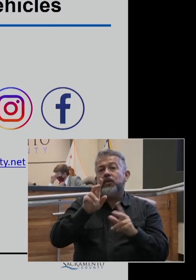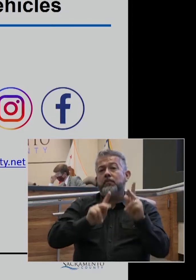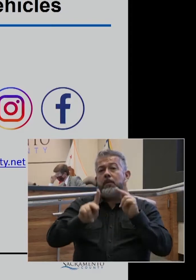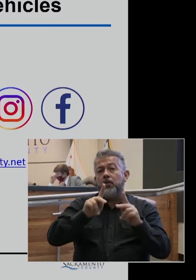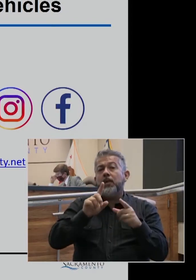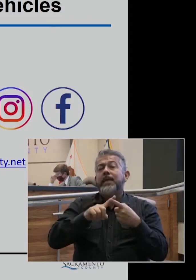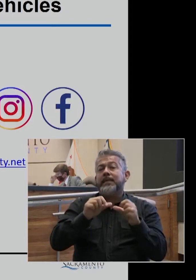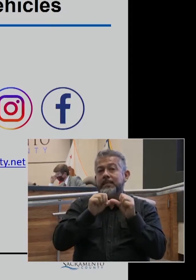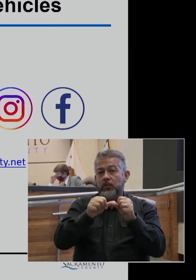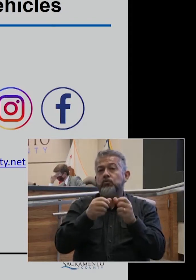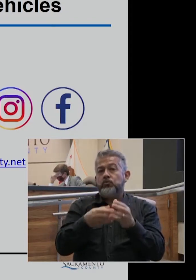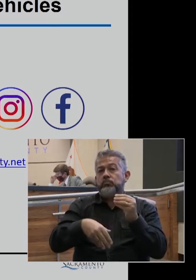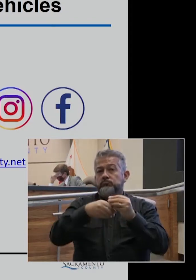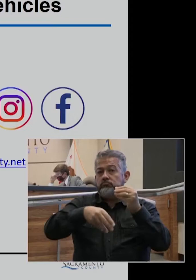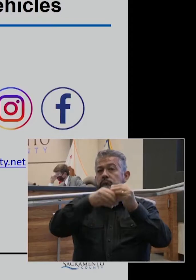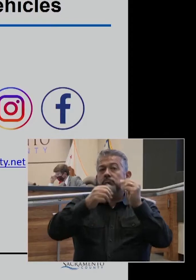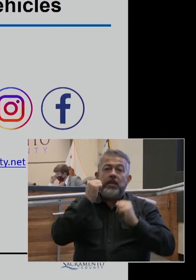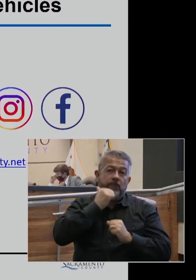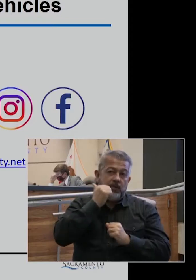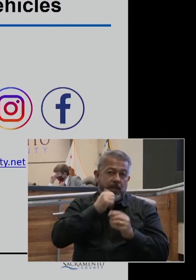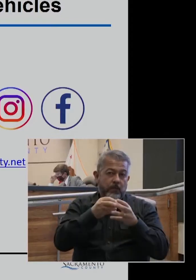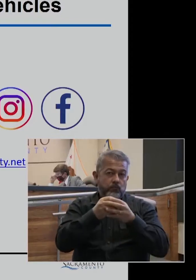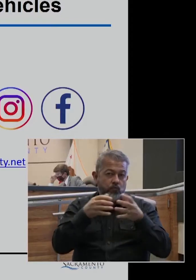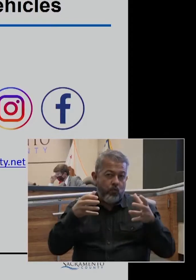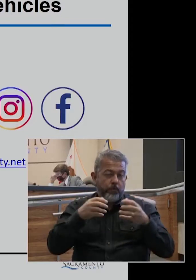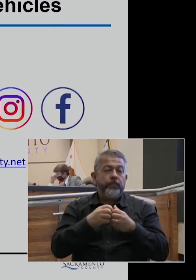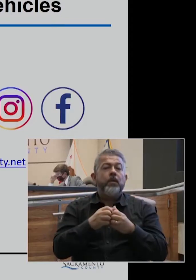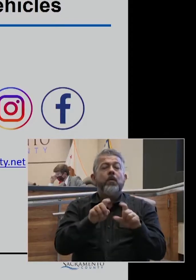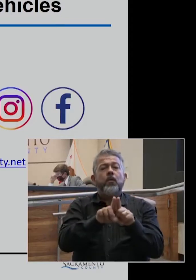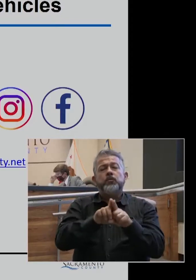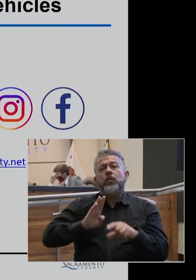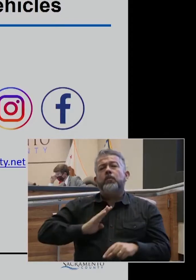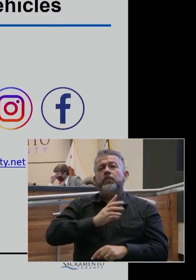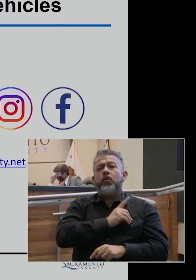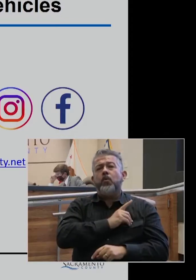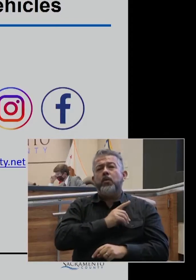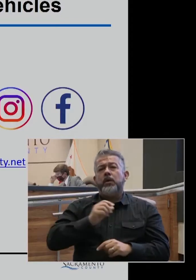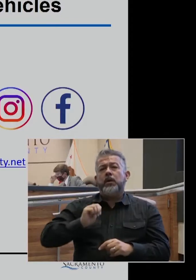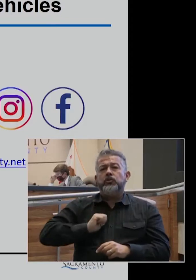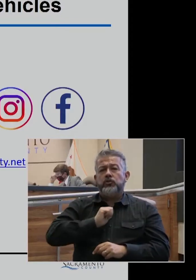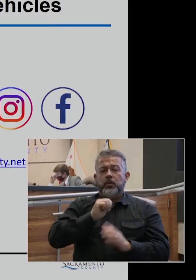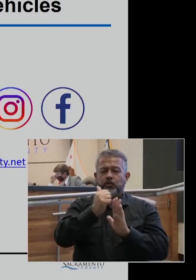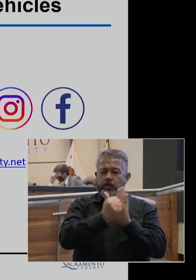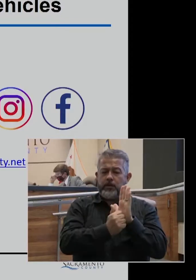RECIPIENTS AND REDISTRICTING 2021 LIST AND BOARD AJENNED 2021 LIST AND BOARD AJENNED GENTLEMAN NOTIFICATIONS FOR